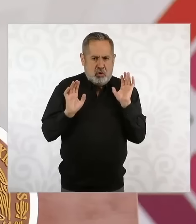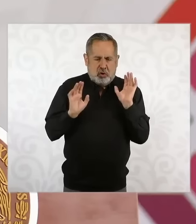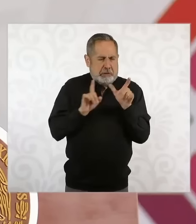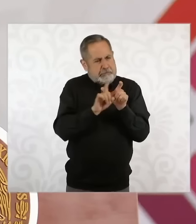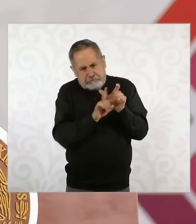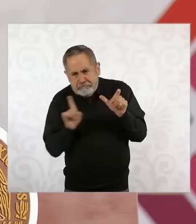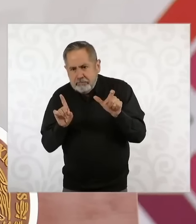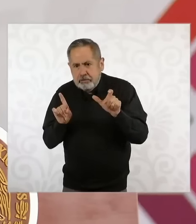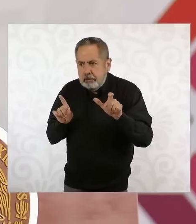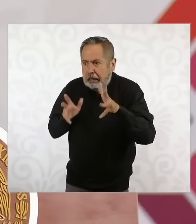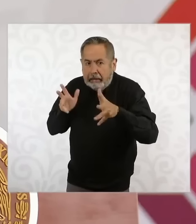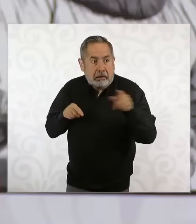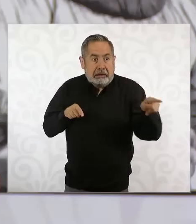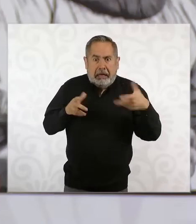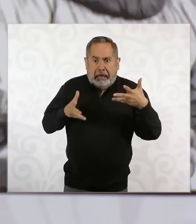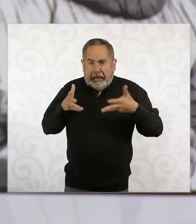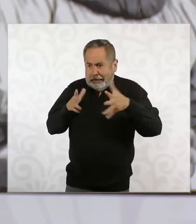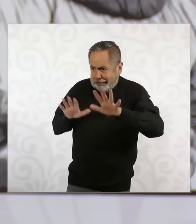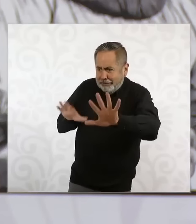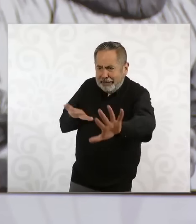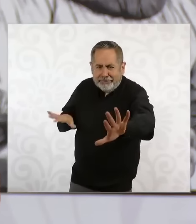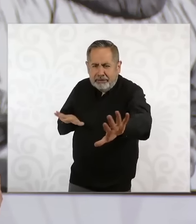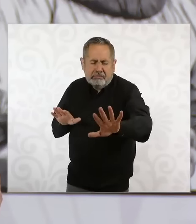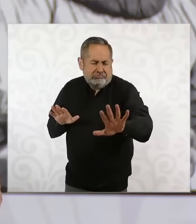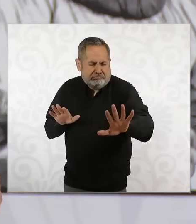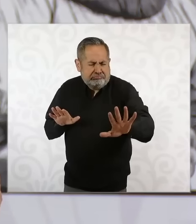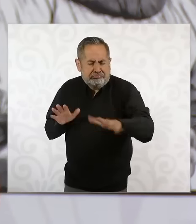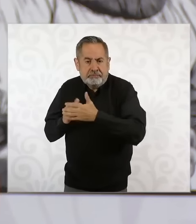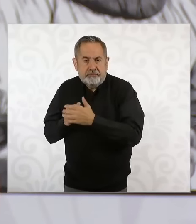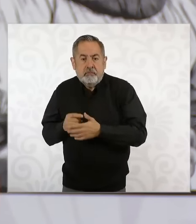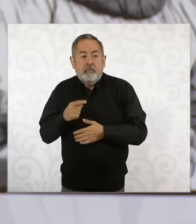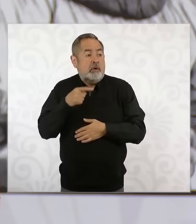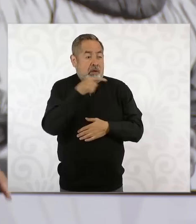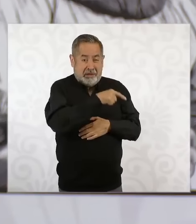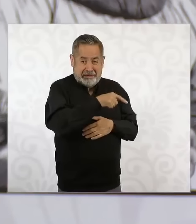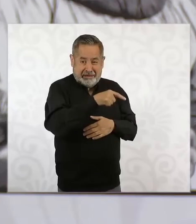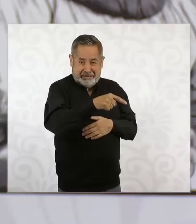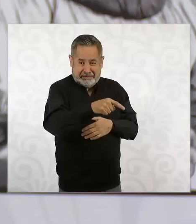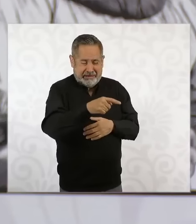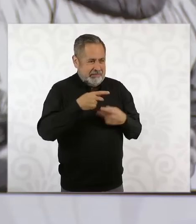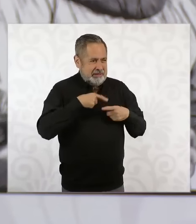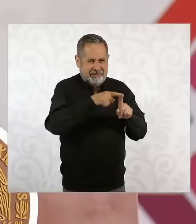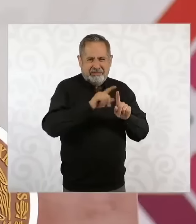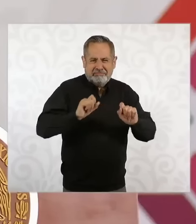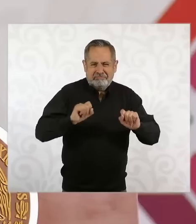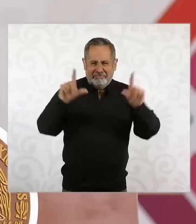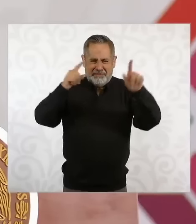un momento muy muy emotivo. Pero hubo alguien que subió a la red social, a ver si lo pones,